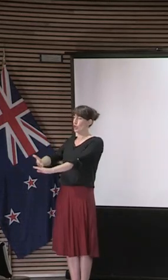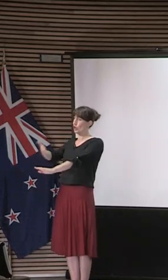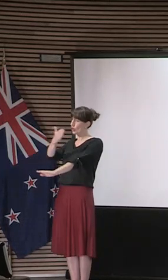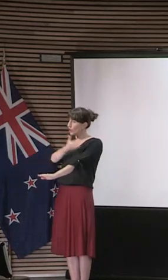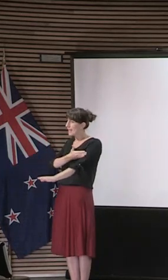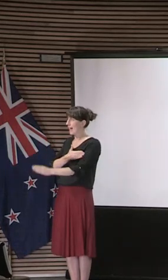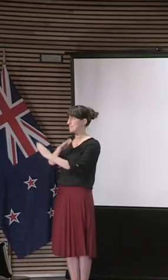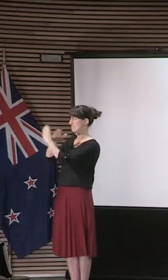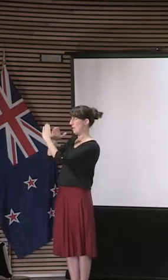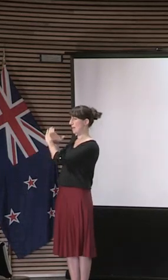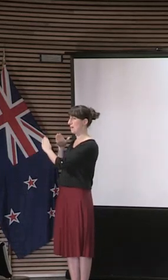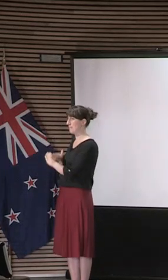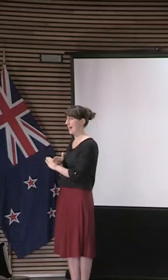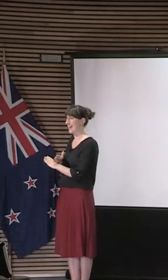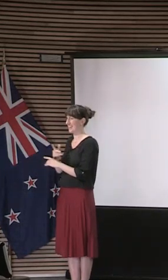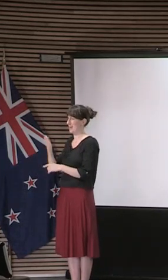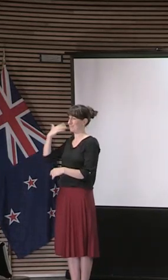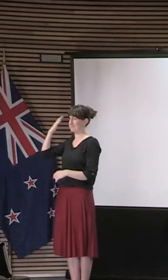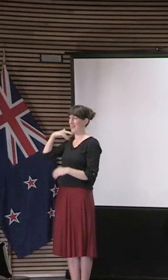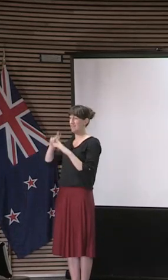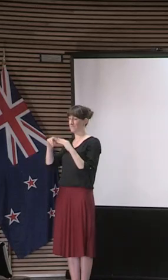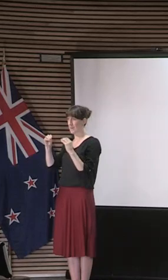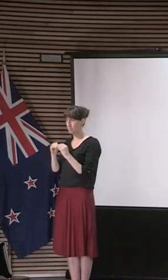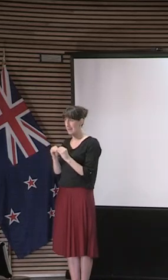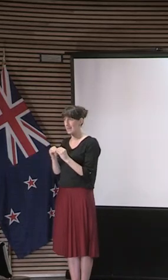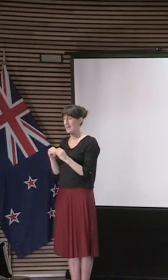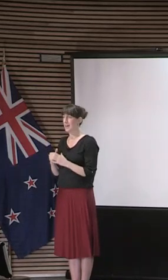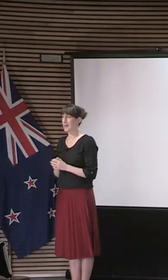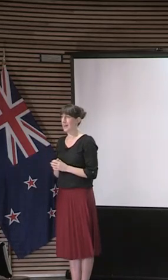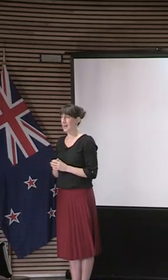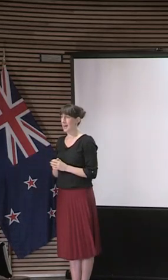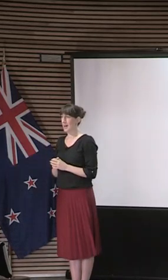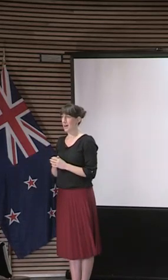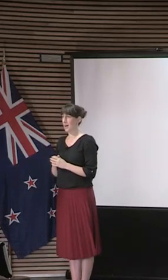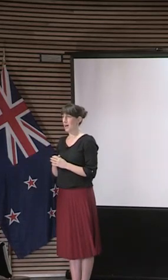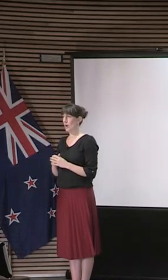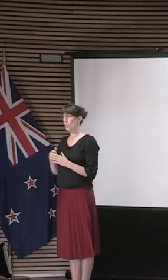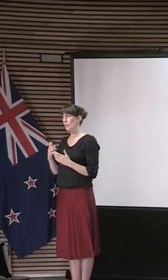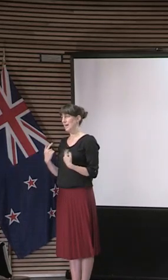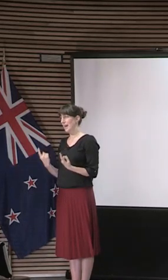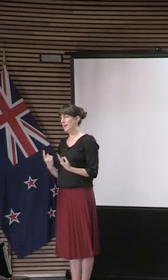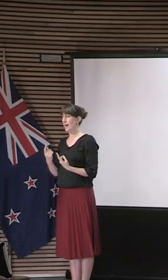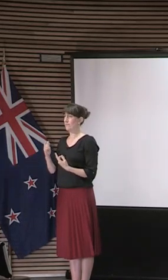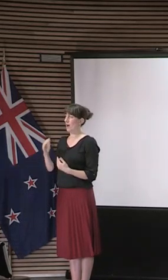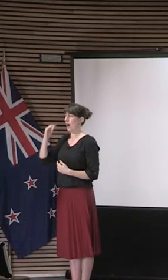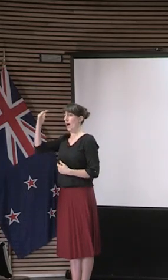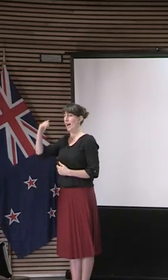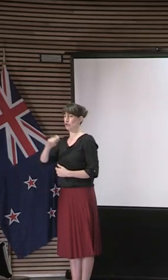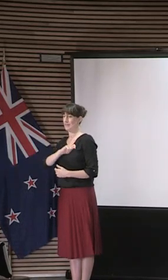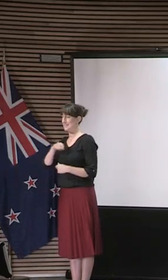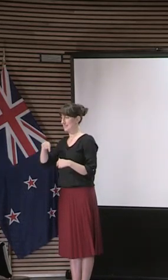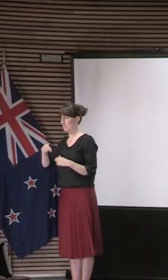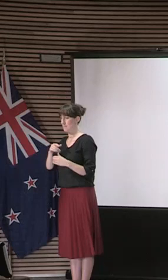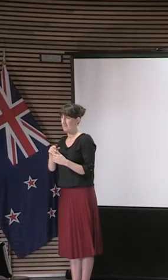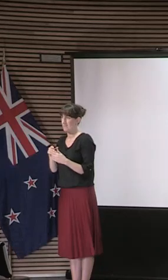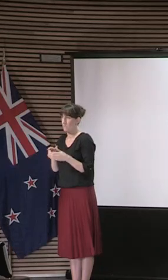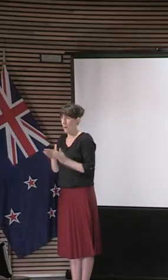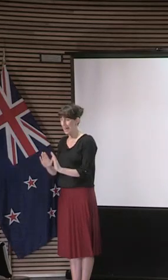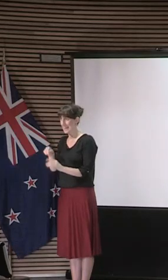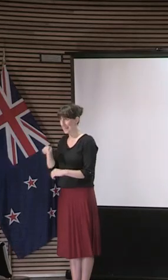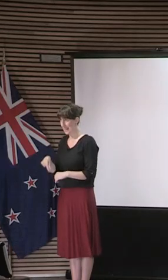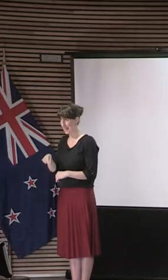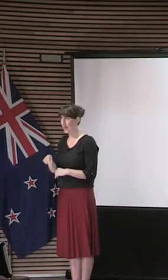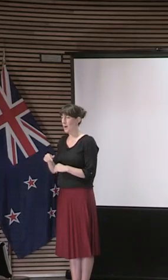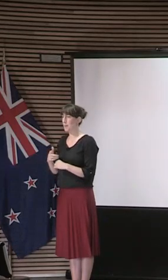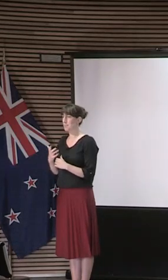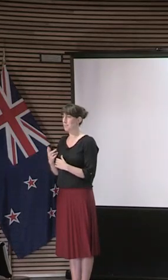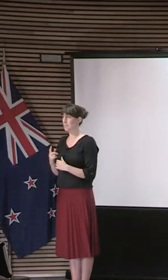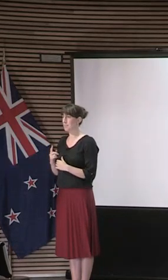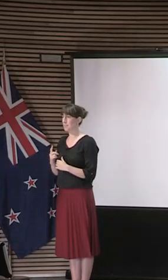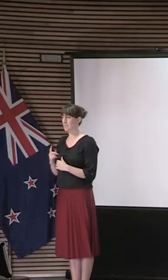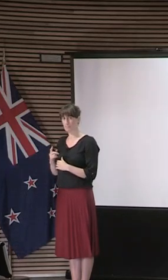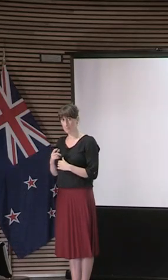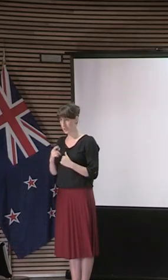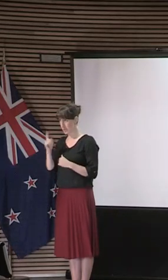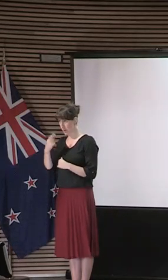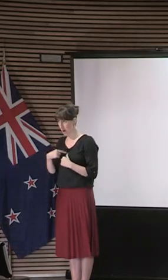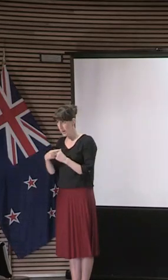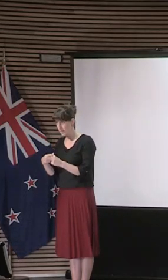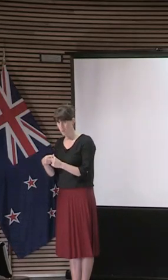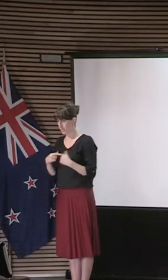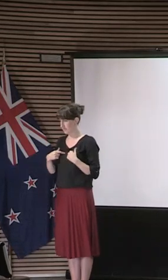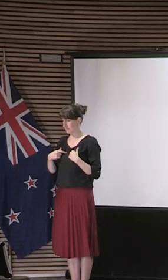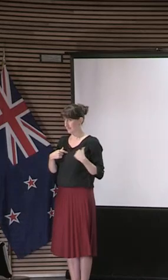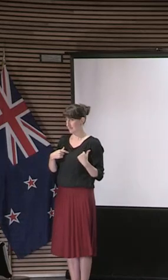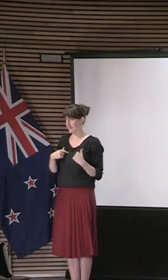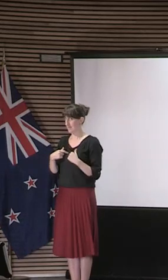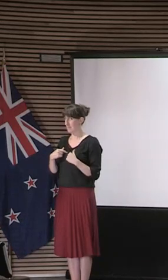kii ai me whaaia nga tikanga o